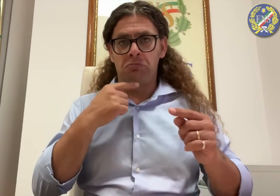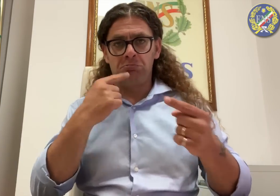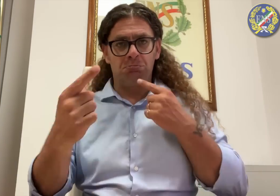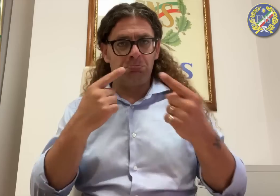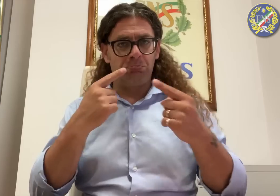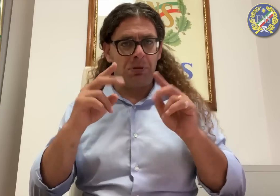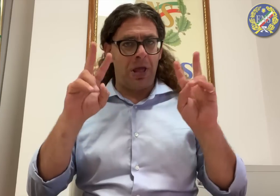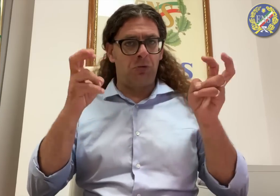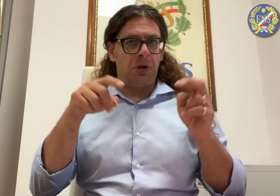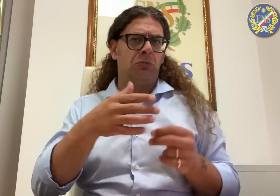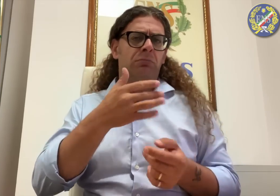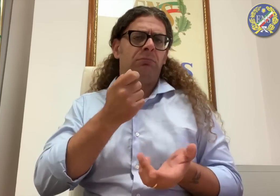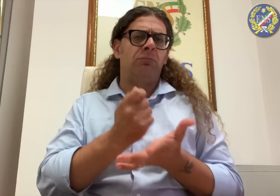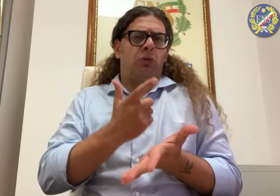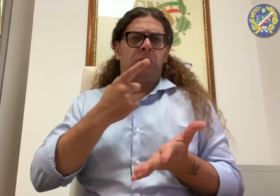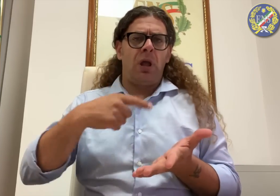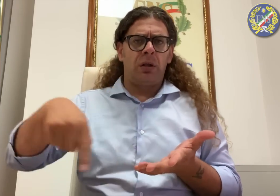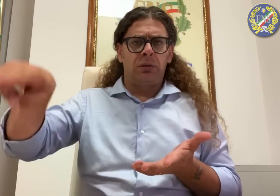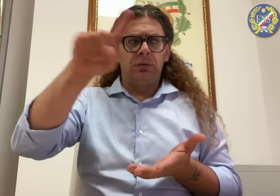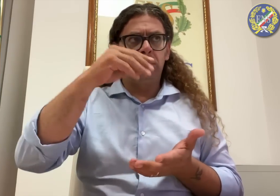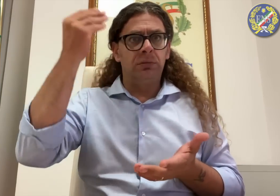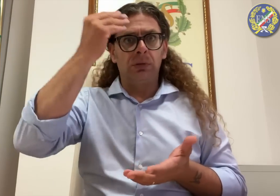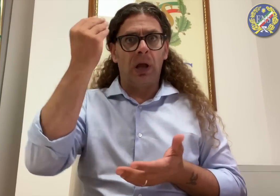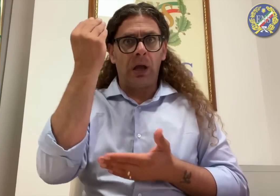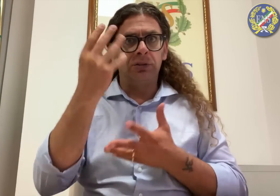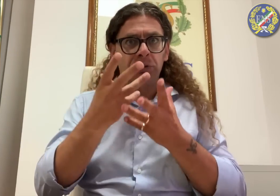che riterrete più opportune e condividere le vostre perplessità; potremmo discutere di questo argomento che è di notevole importanza per tutti noi.